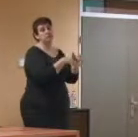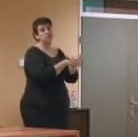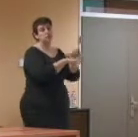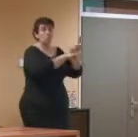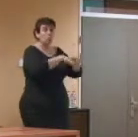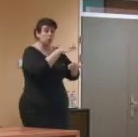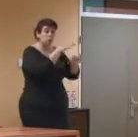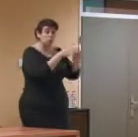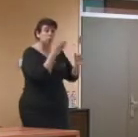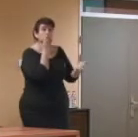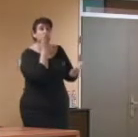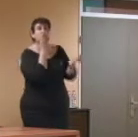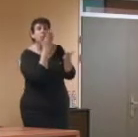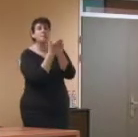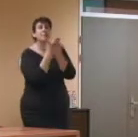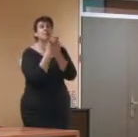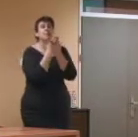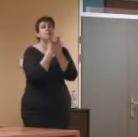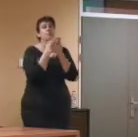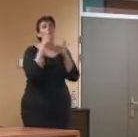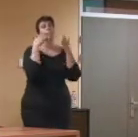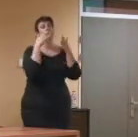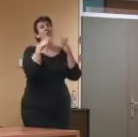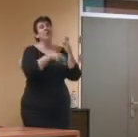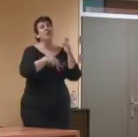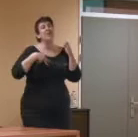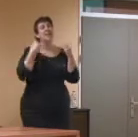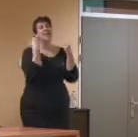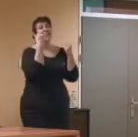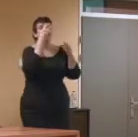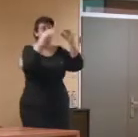tuvo que pedir amparo al Consejo General del Poder Judicial frente las enormes dificultades